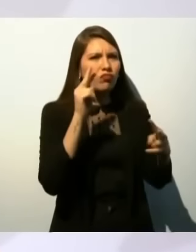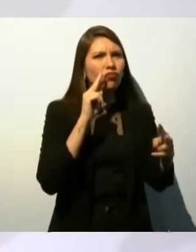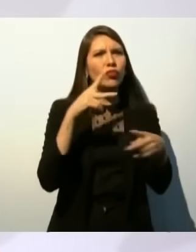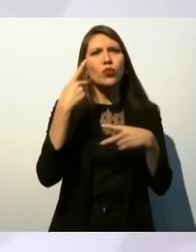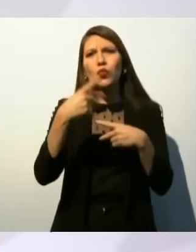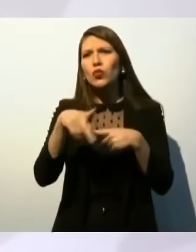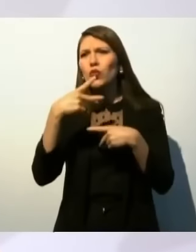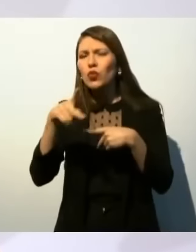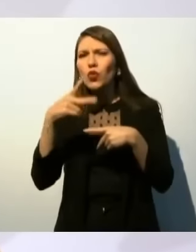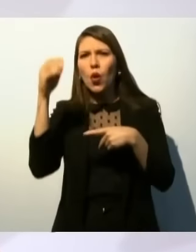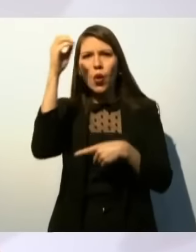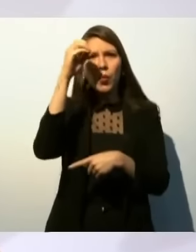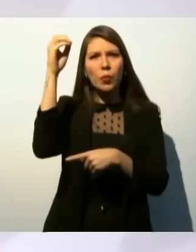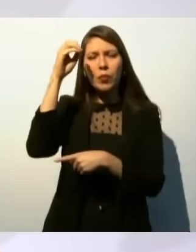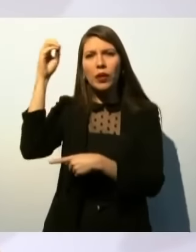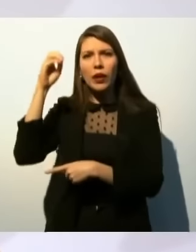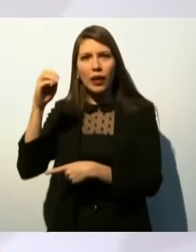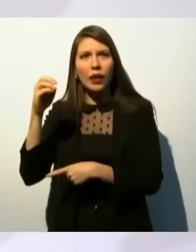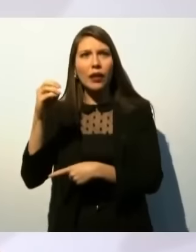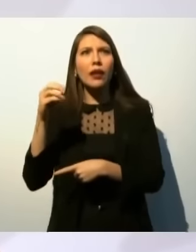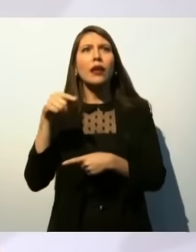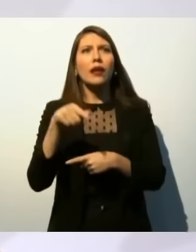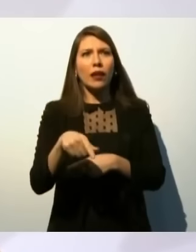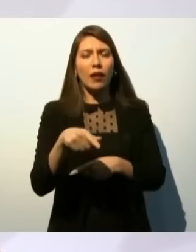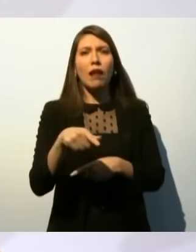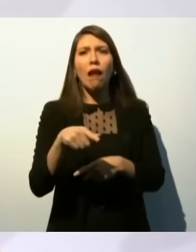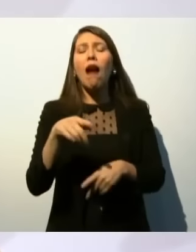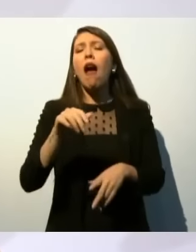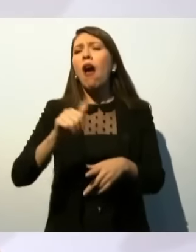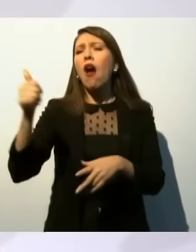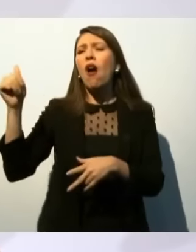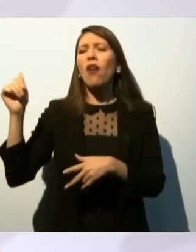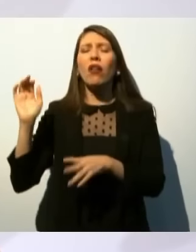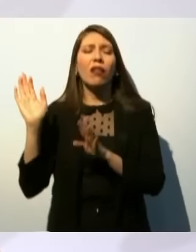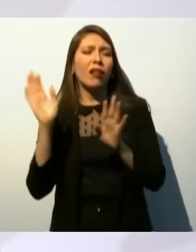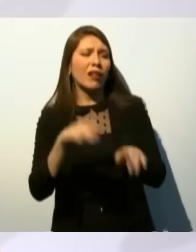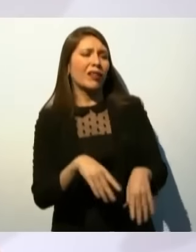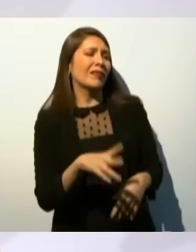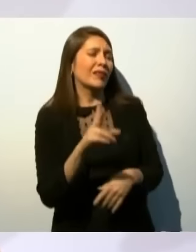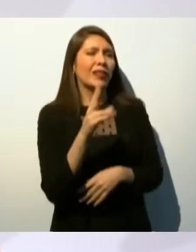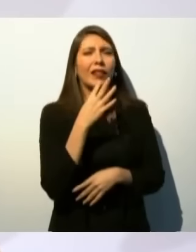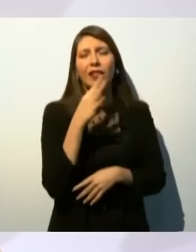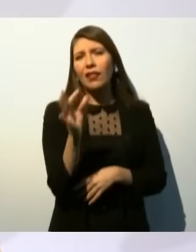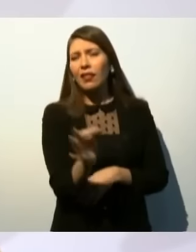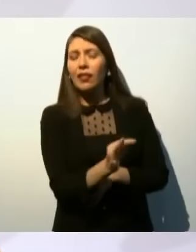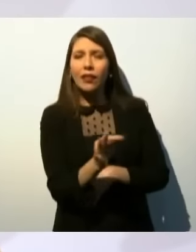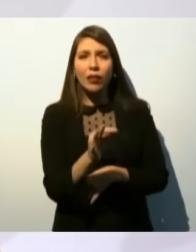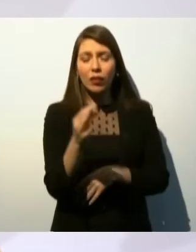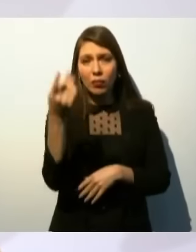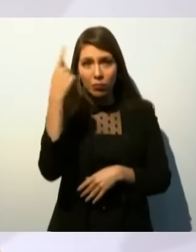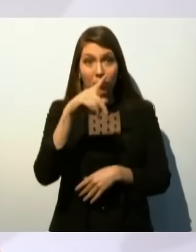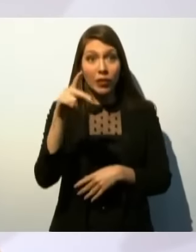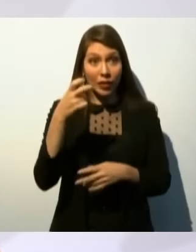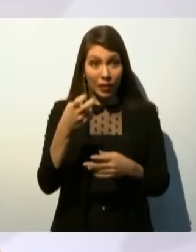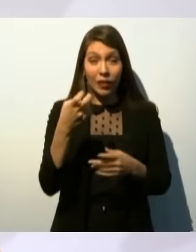incluso llegan a ningunear pero lo que es verdad Y aquí están presentes estas representaciones